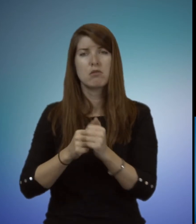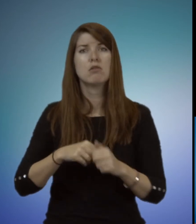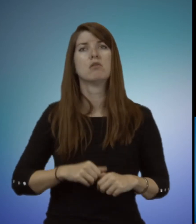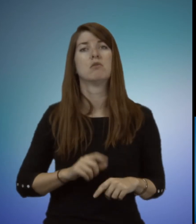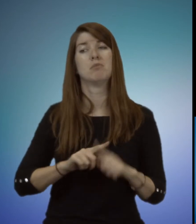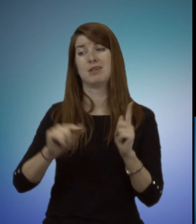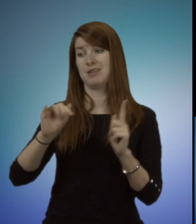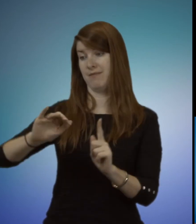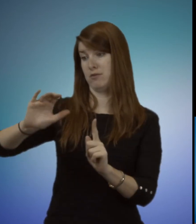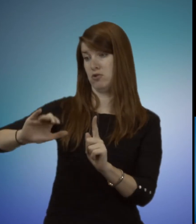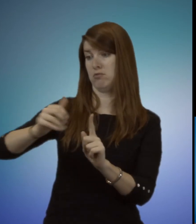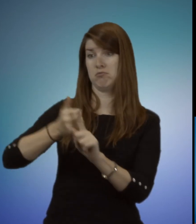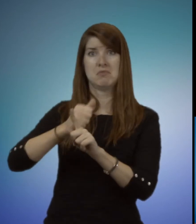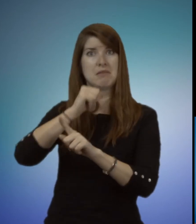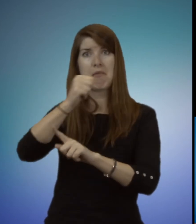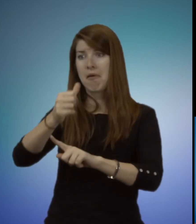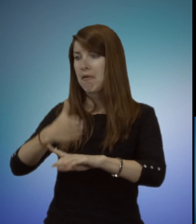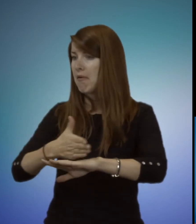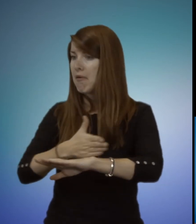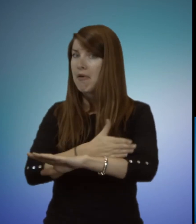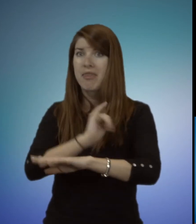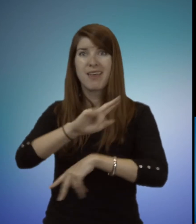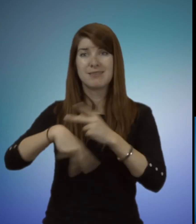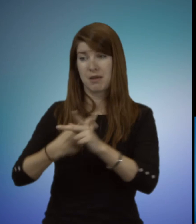haciendo ese tipo de progreso, entonces necesitaríamos recapacitar y pensar si los